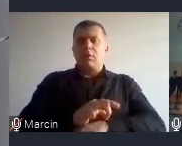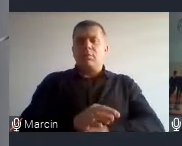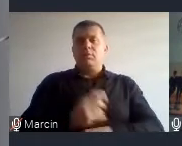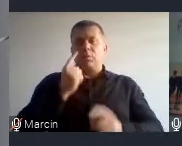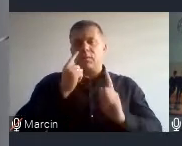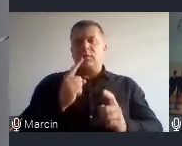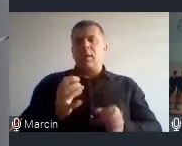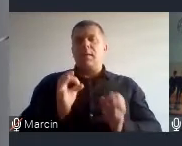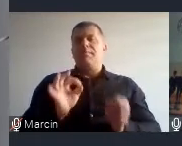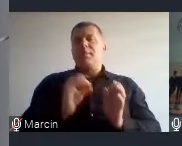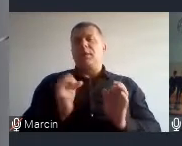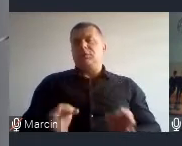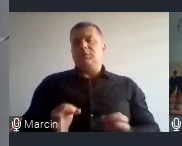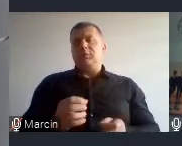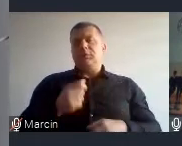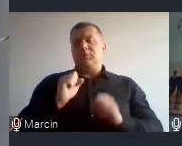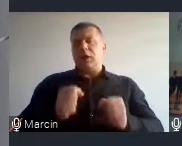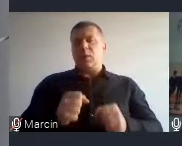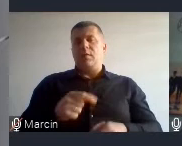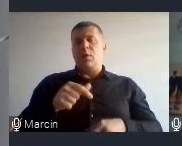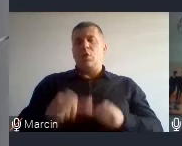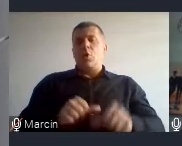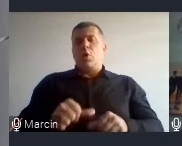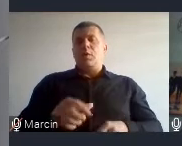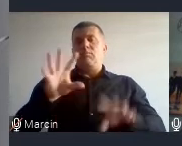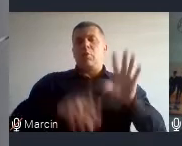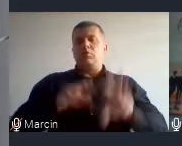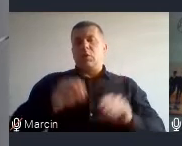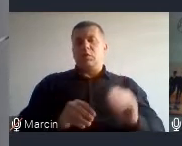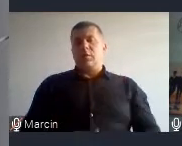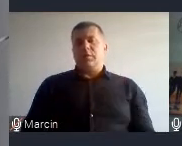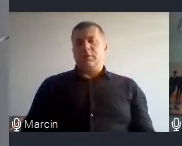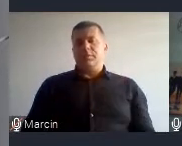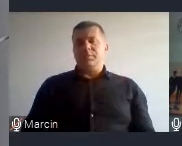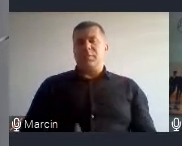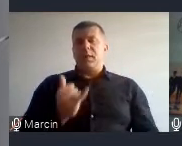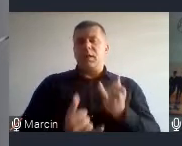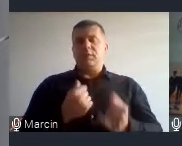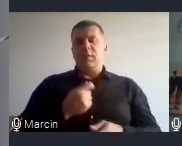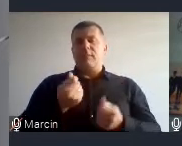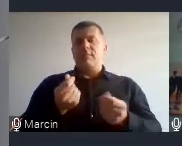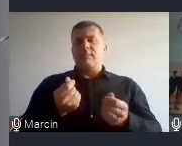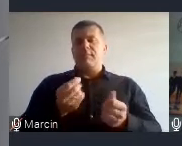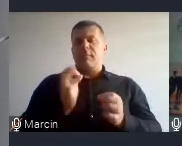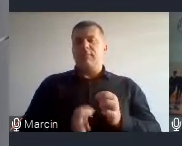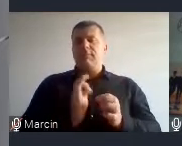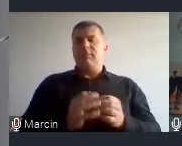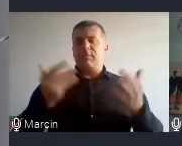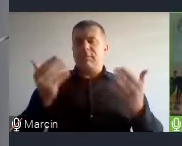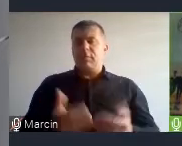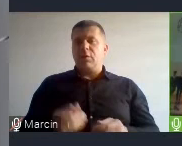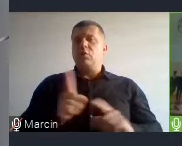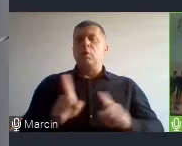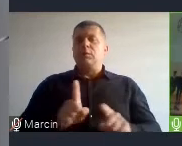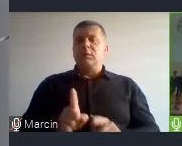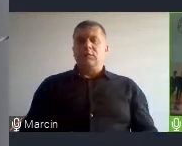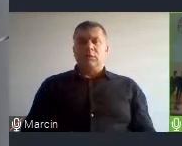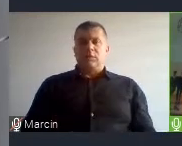że szacuje się wartość zamówienia w odniesieniu do projektu z uwzględnieniem bieżącym działalności jednostki w danym roku budżetowym.